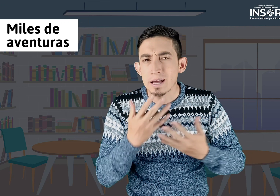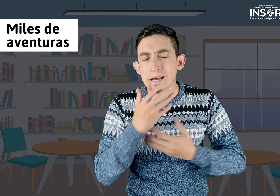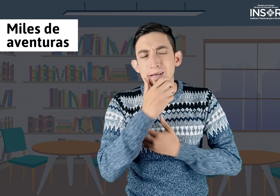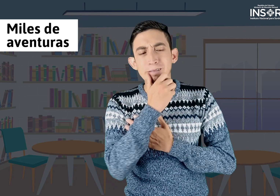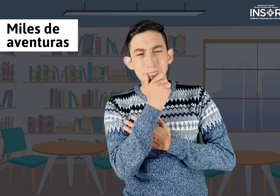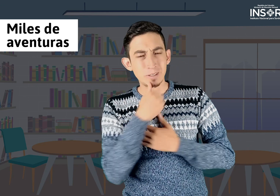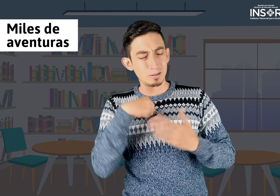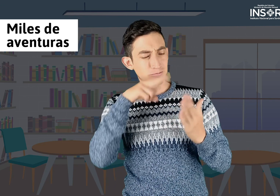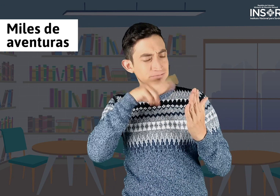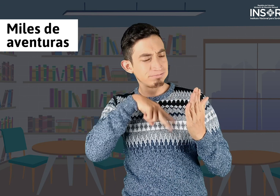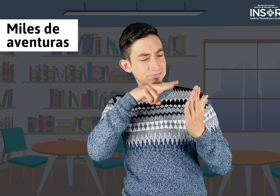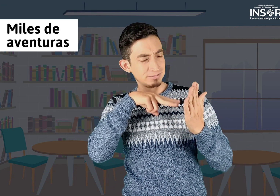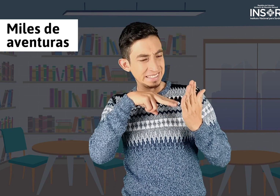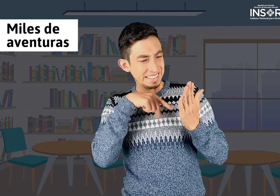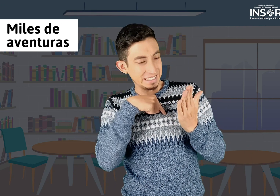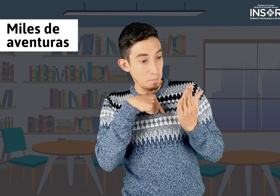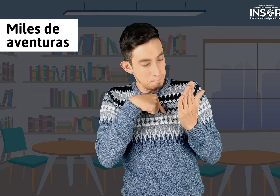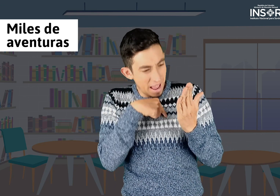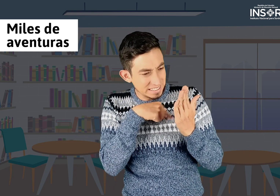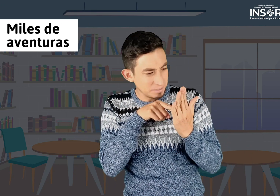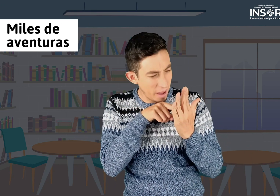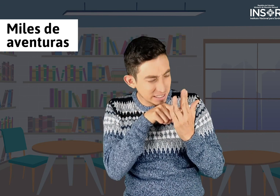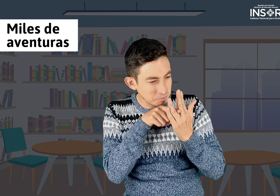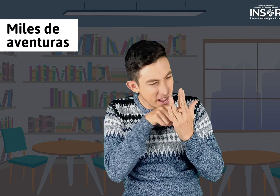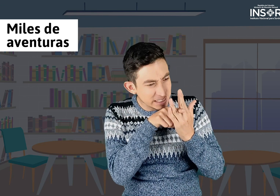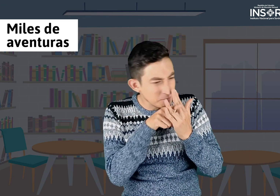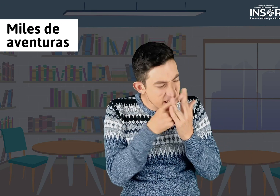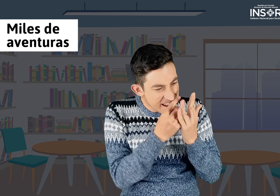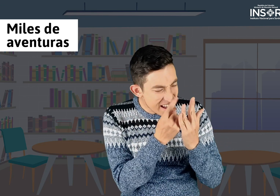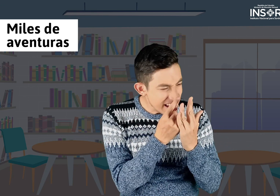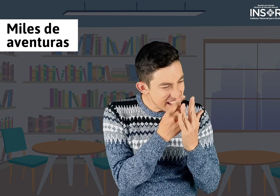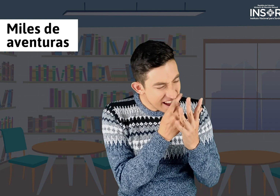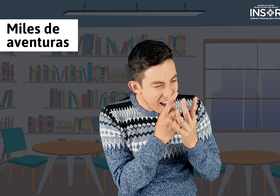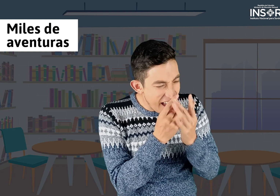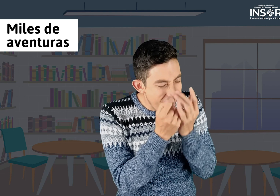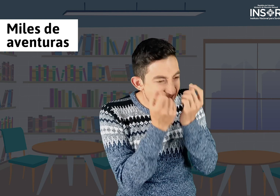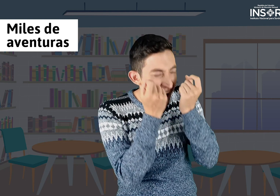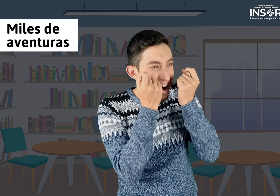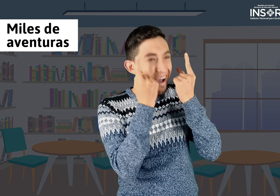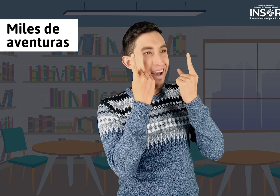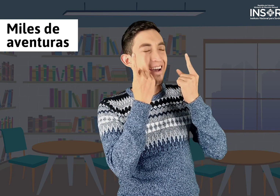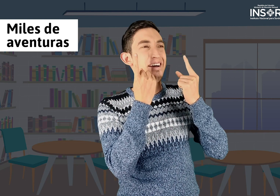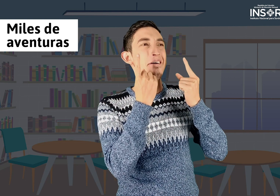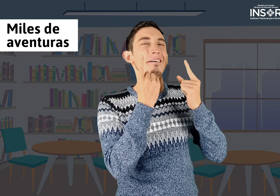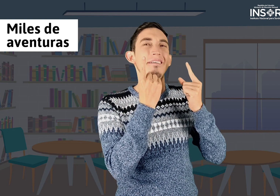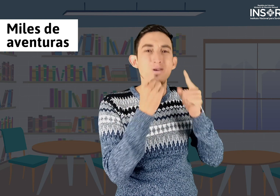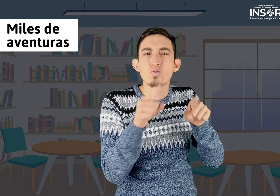Podemos vivir miles de aventuras cuando nos adentramos en la lectura,